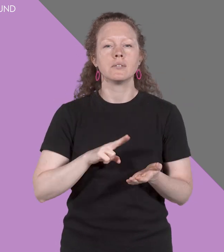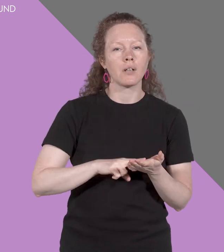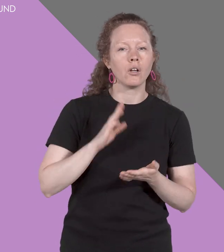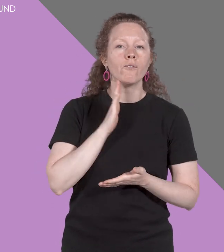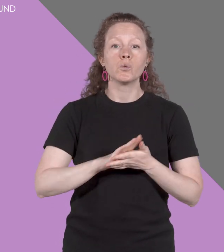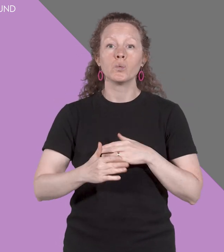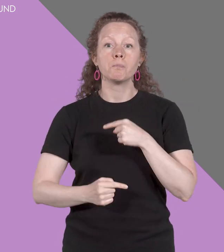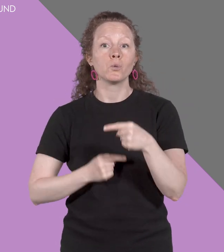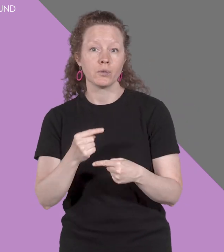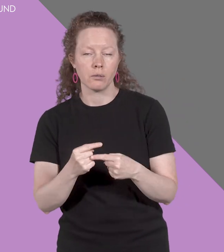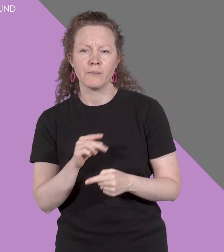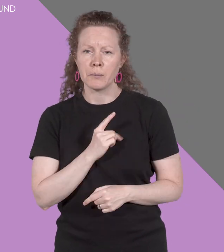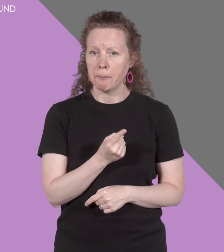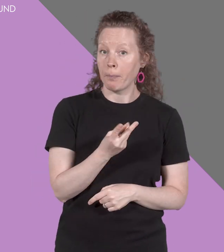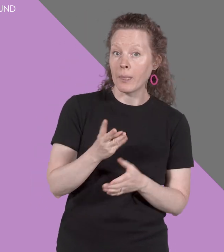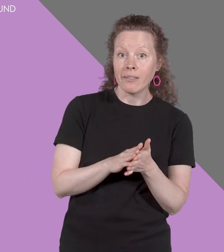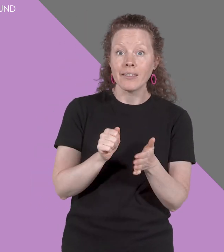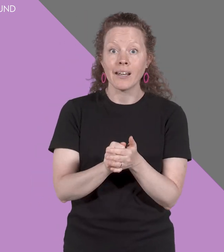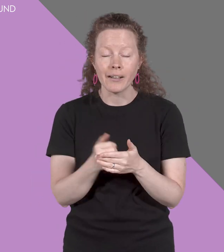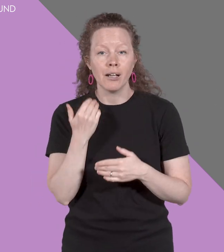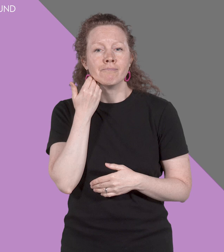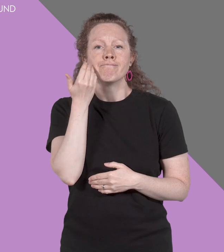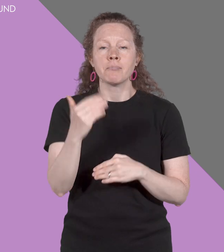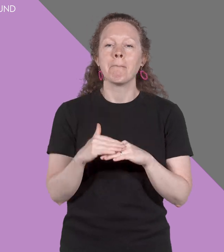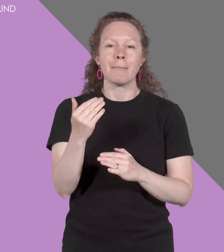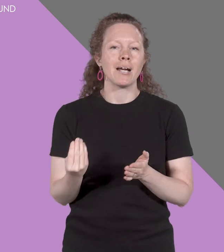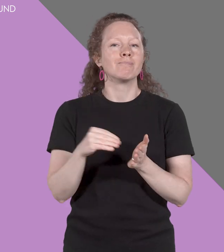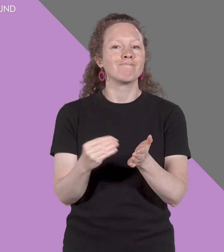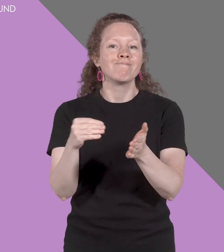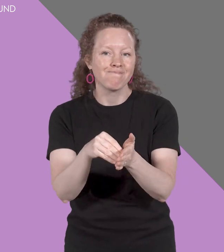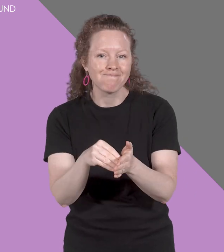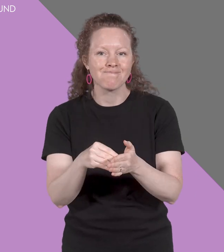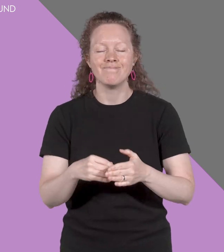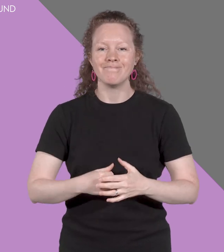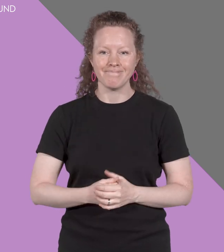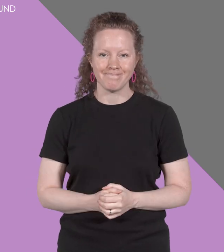Sannings- och försoningsprocessen. Antalet tecken är tillsvidare ganska få men förteckningen kompletteras hela tiden.